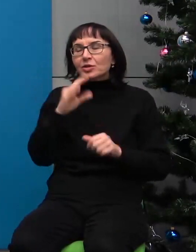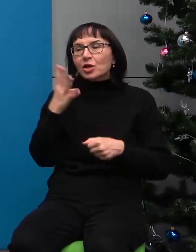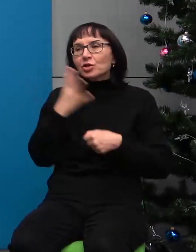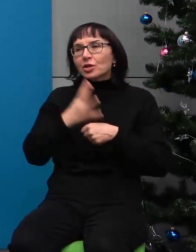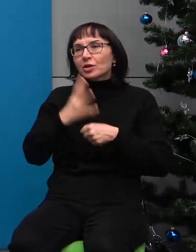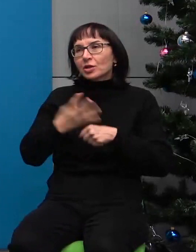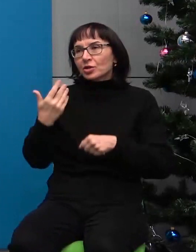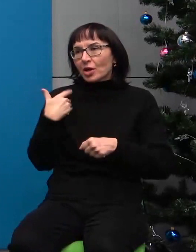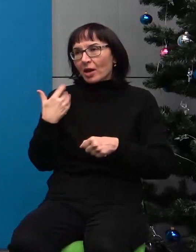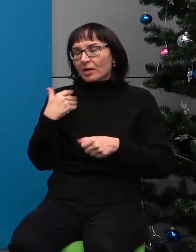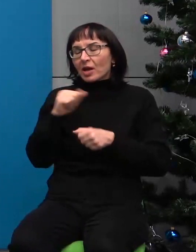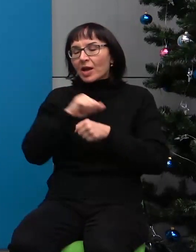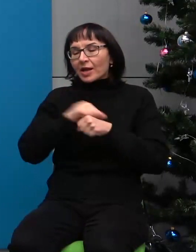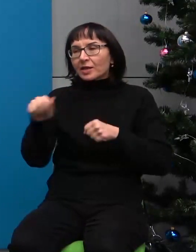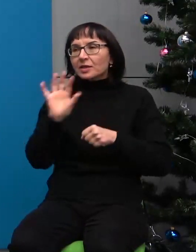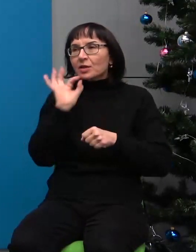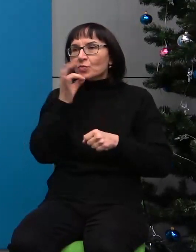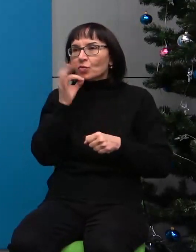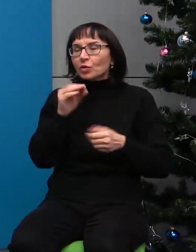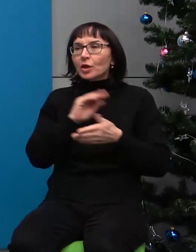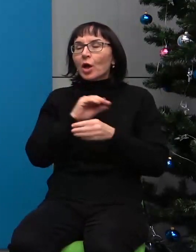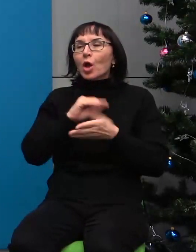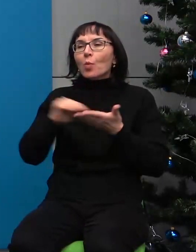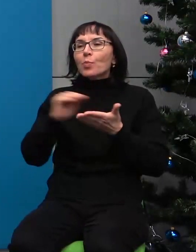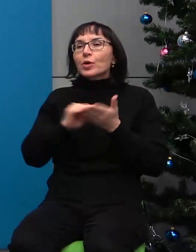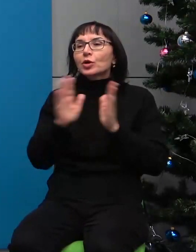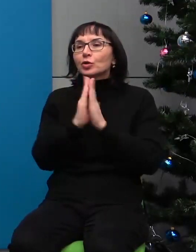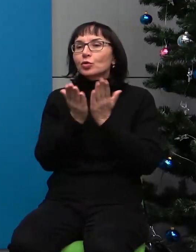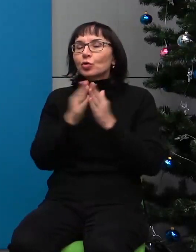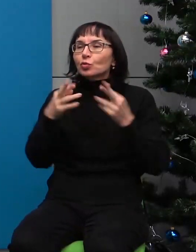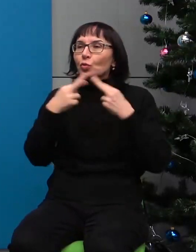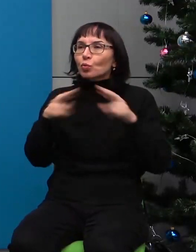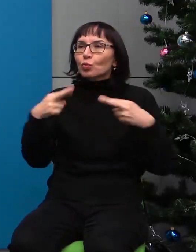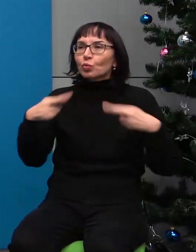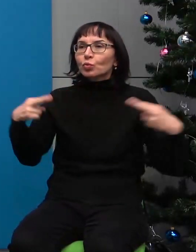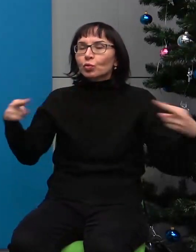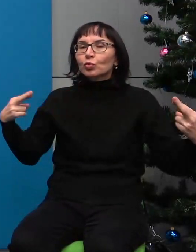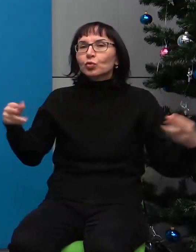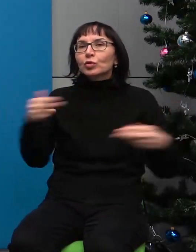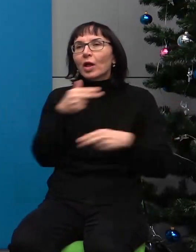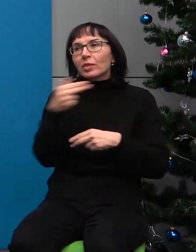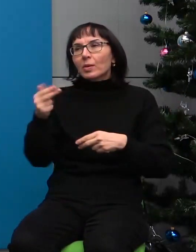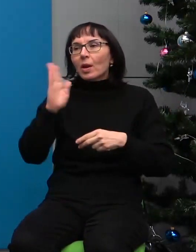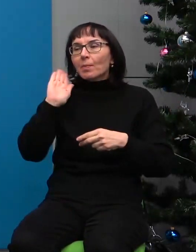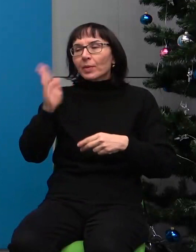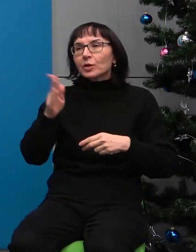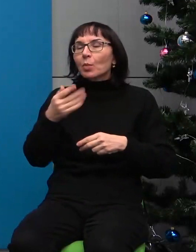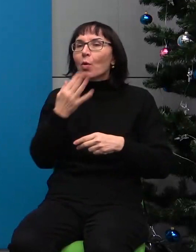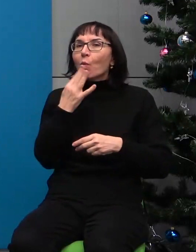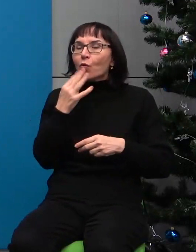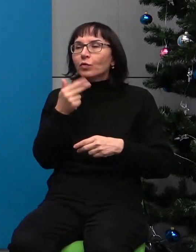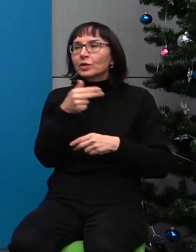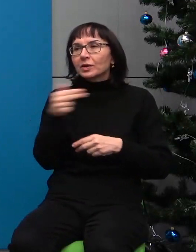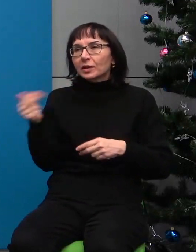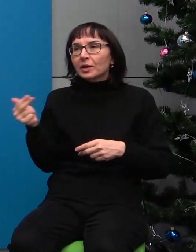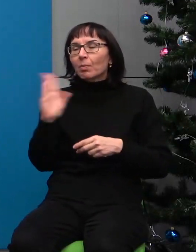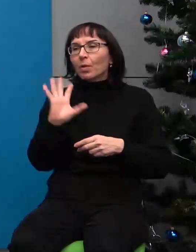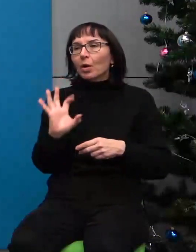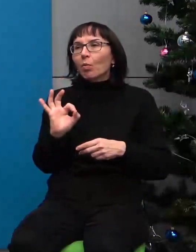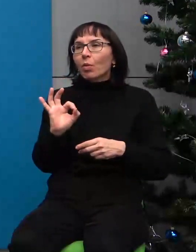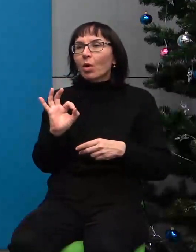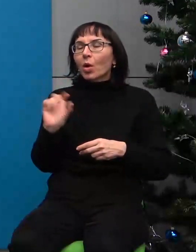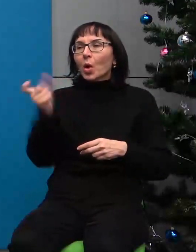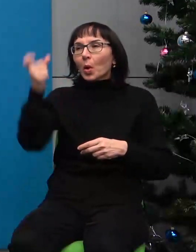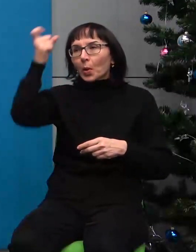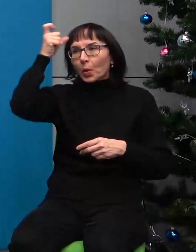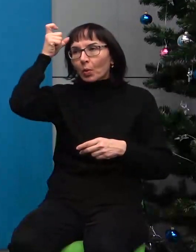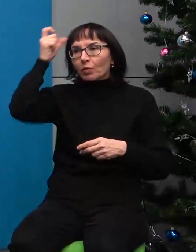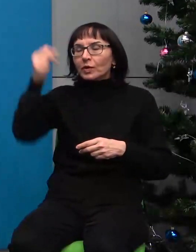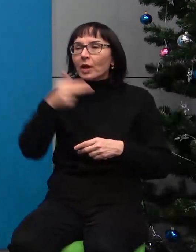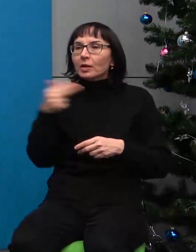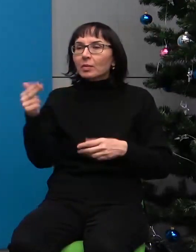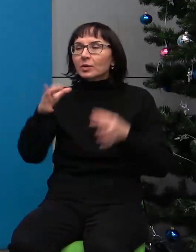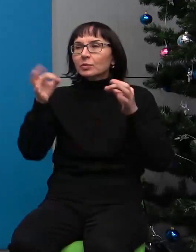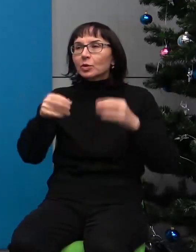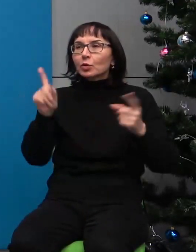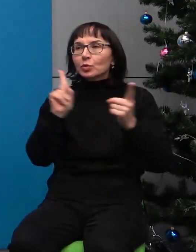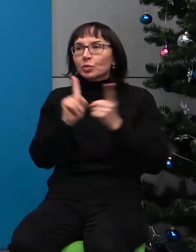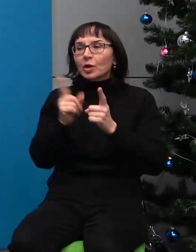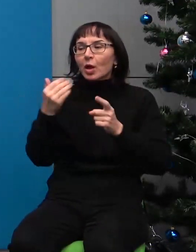piszesz książki o dosyć szerokim rozstrzale. Będziemy o nich sobie mówić, bo głównie tematem dzisiejszego spotkania miał być rzeźnik z Leonu,